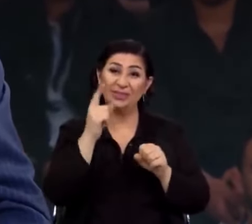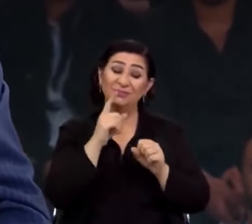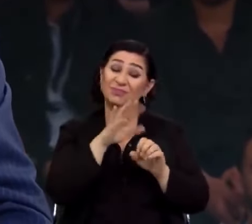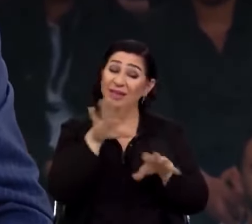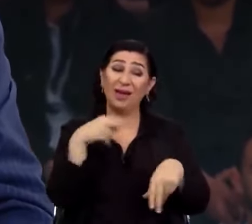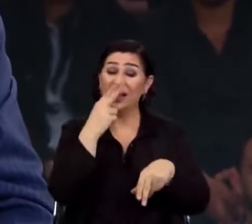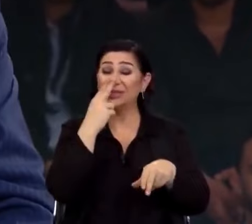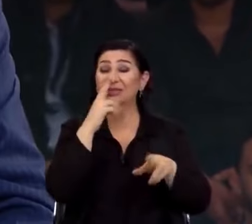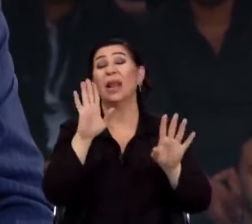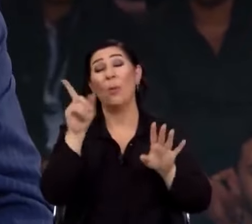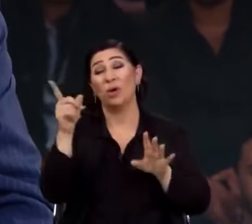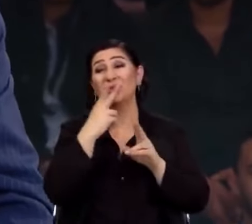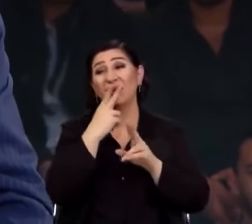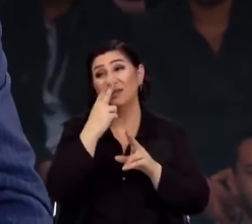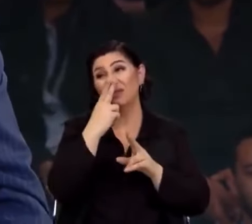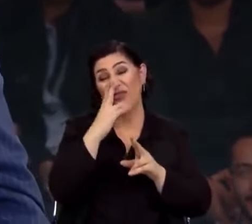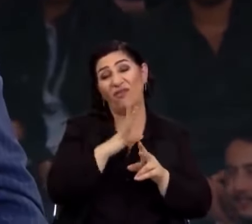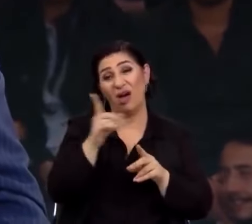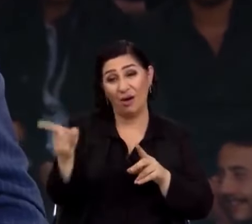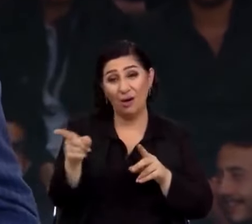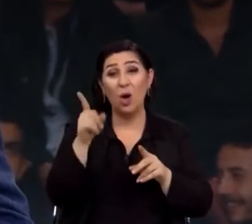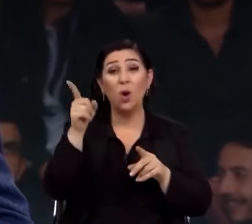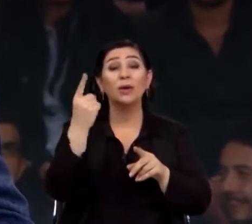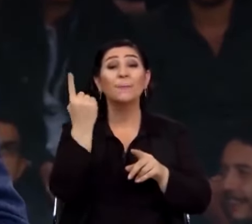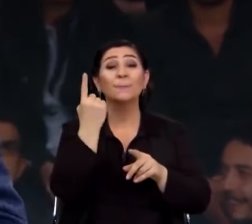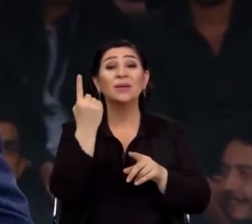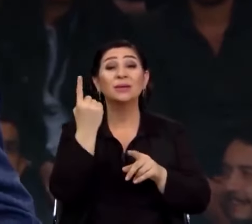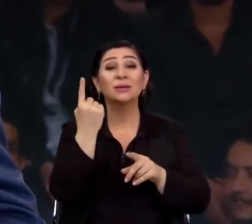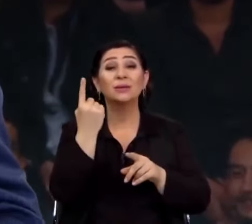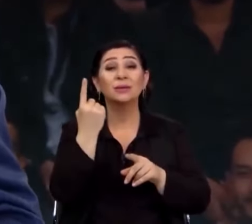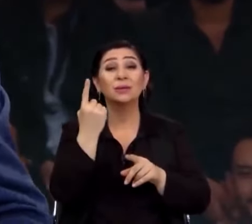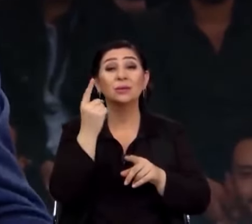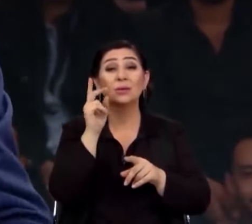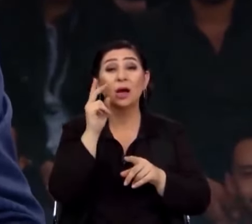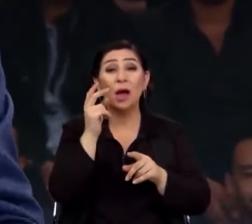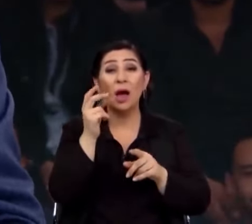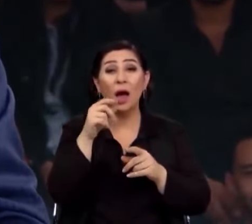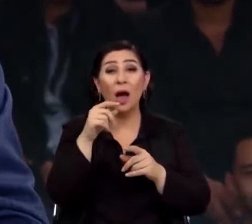de olmayan eee ondan sonra orada bir eee şey görüyor aranan